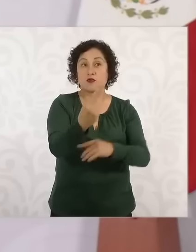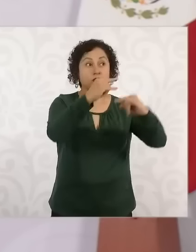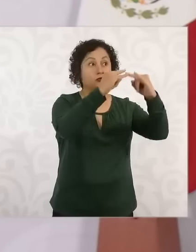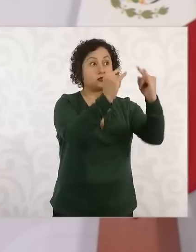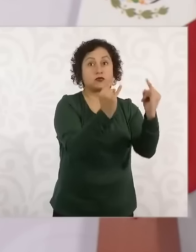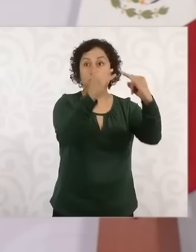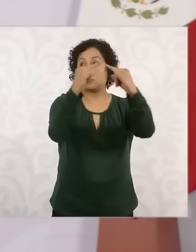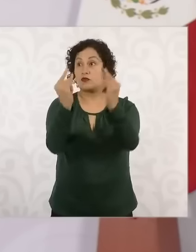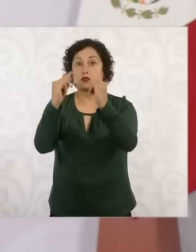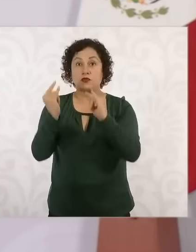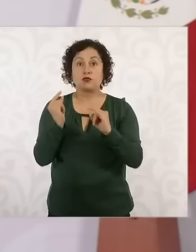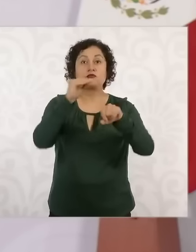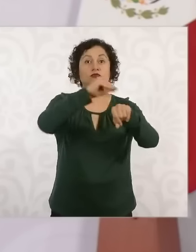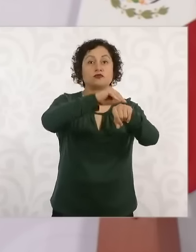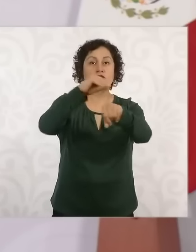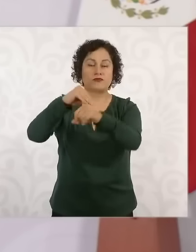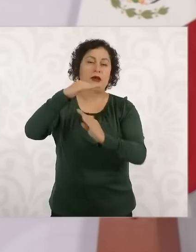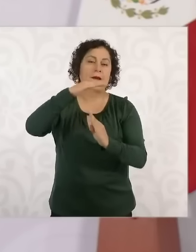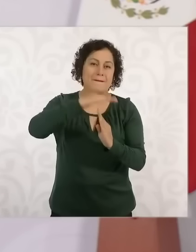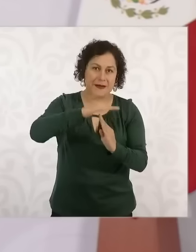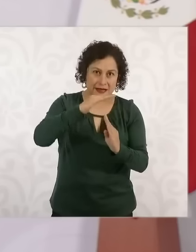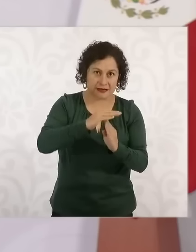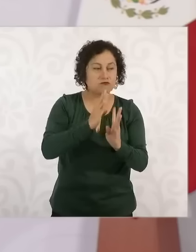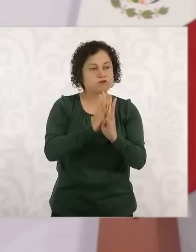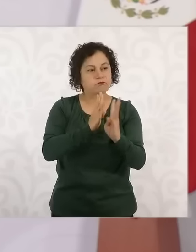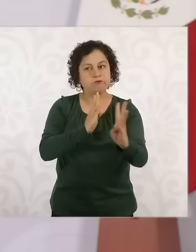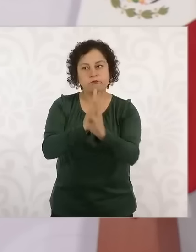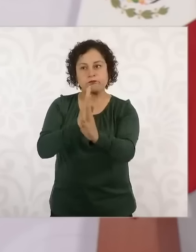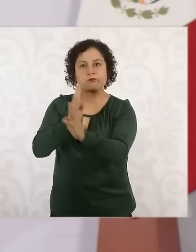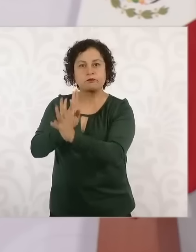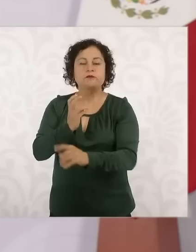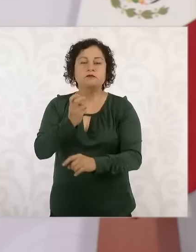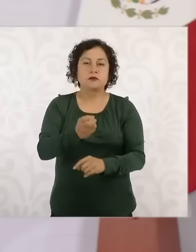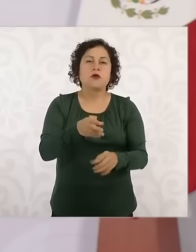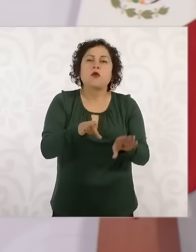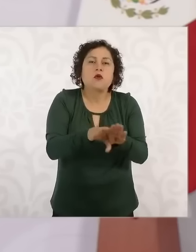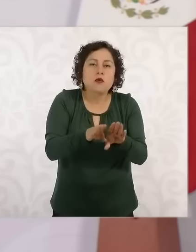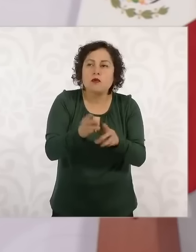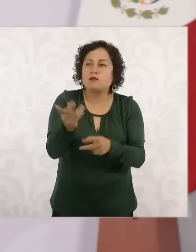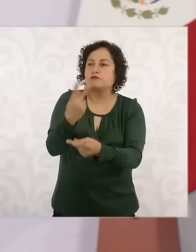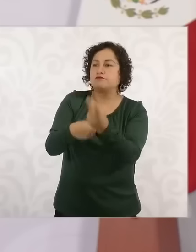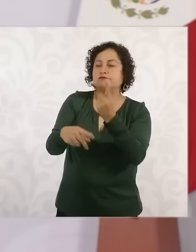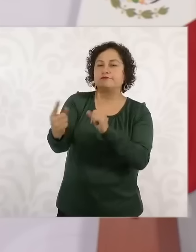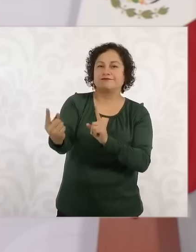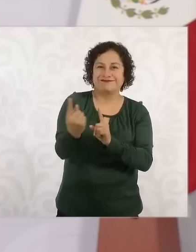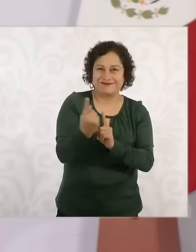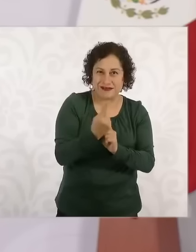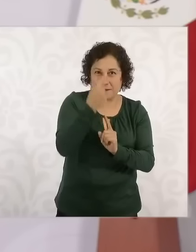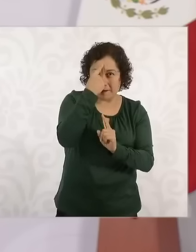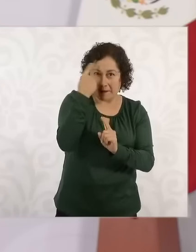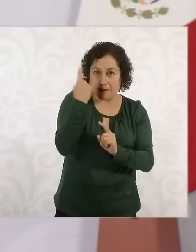Es el equipo de registro de las huellas y las fotografías y en general de todo los datos. Eh,